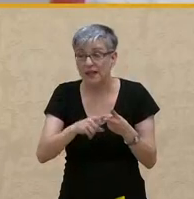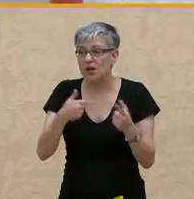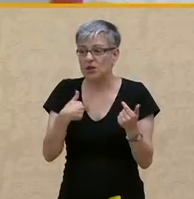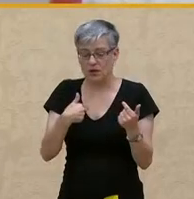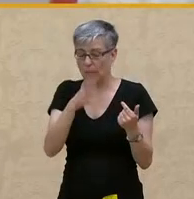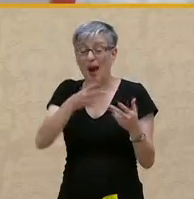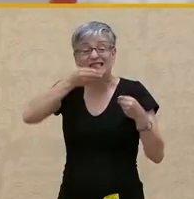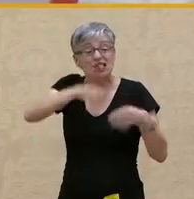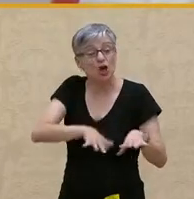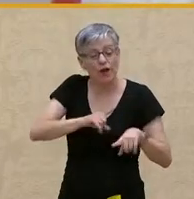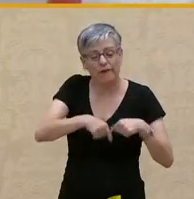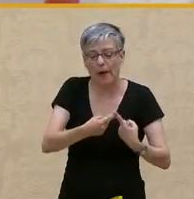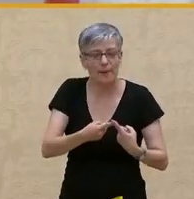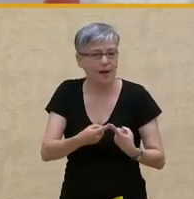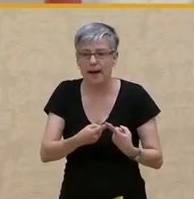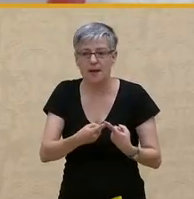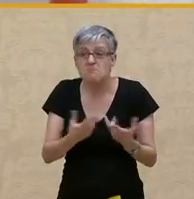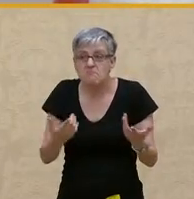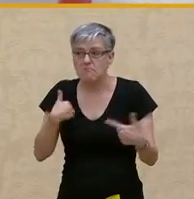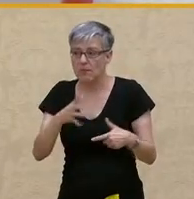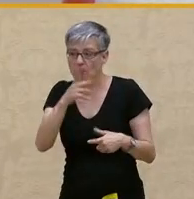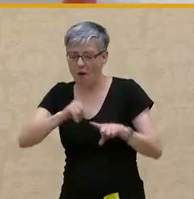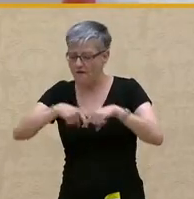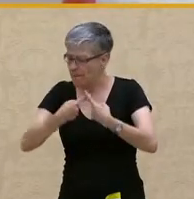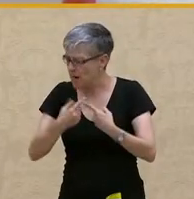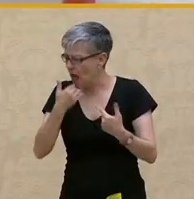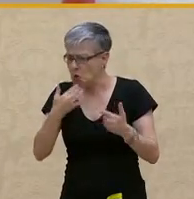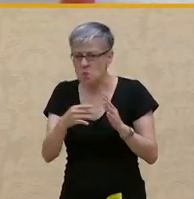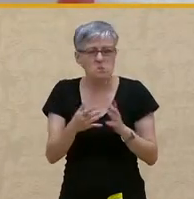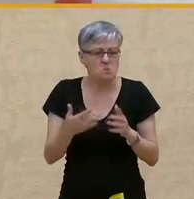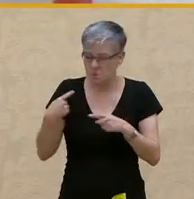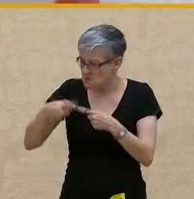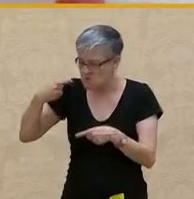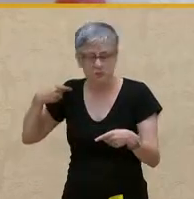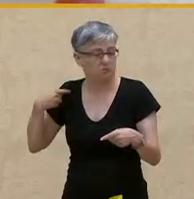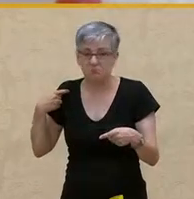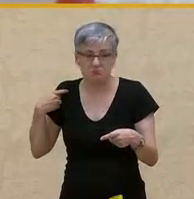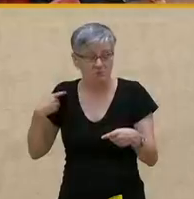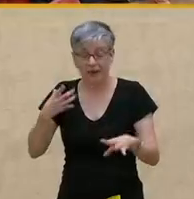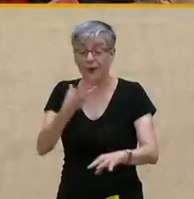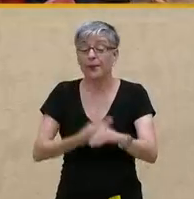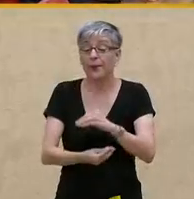familiar o ninguna otra condición similar en la familia. Los bebés con síndrome de Charge nacen la